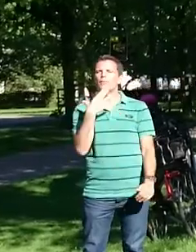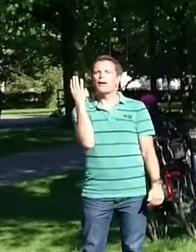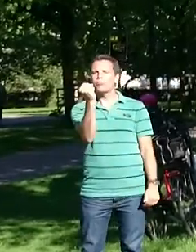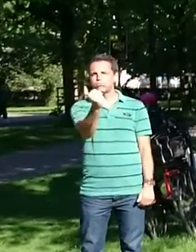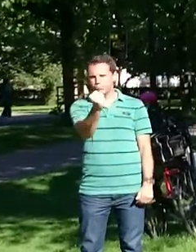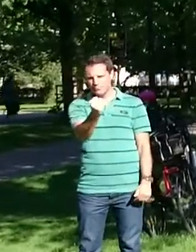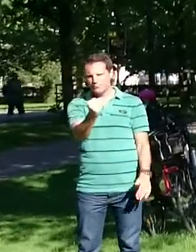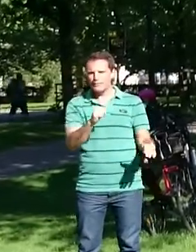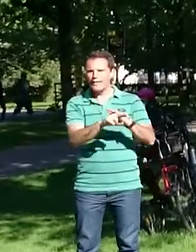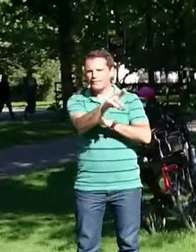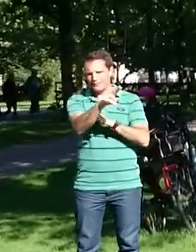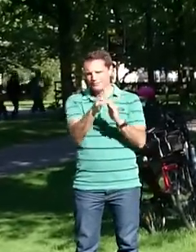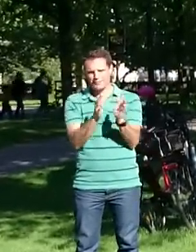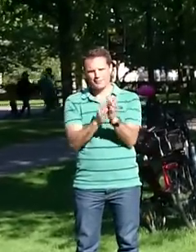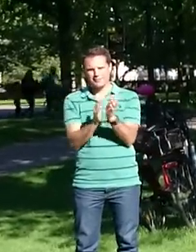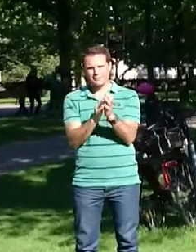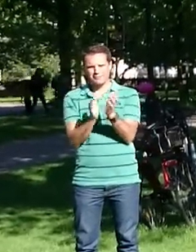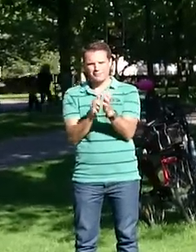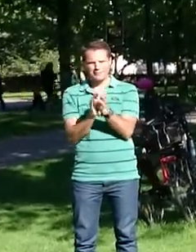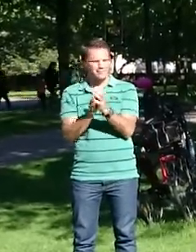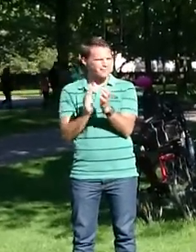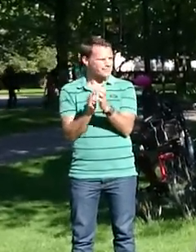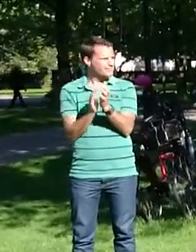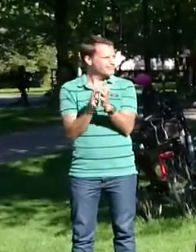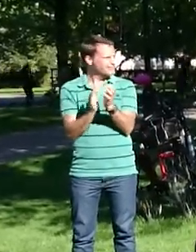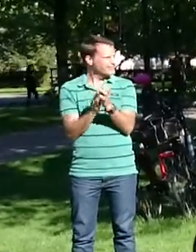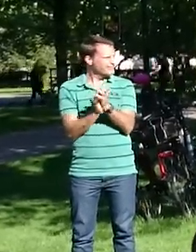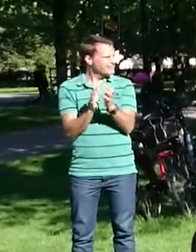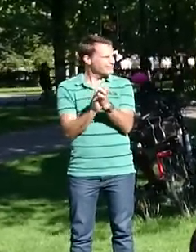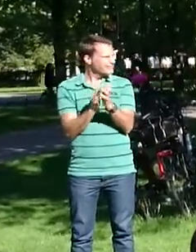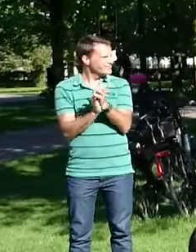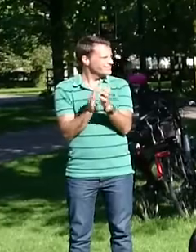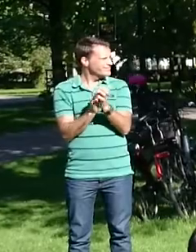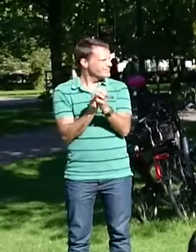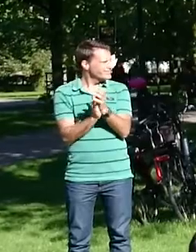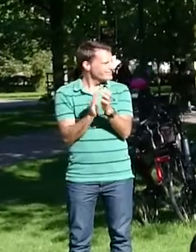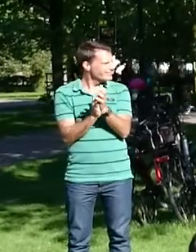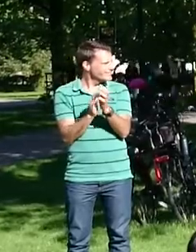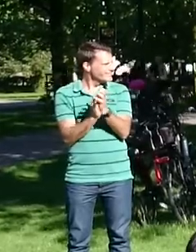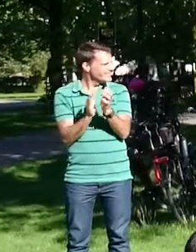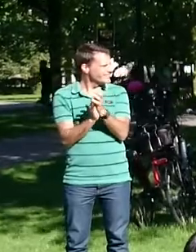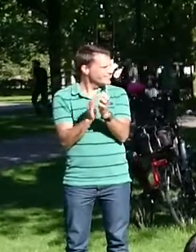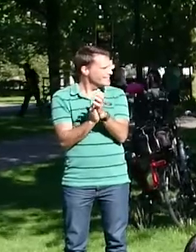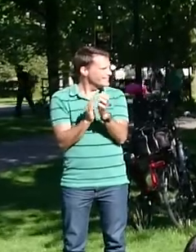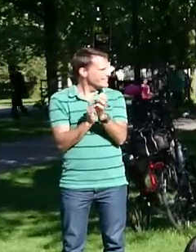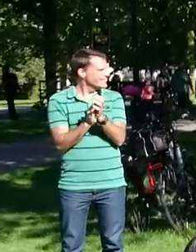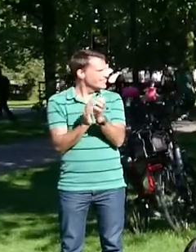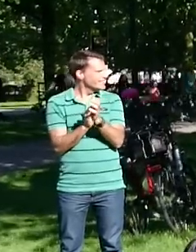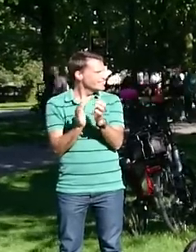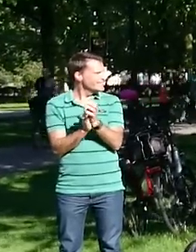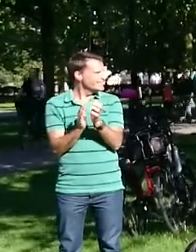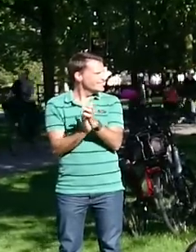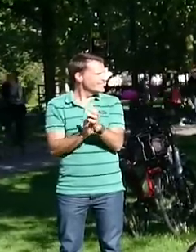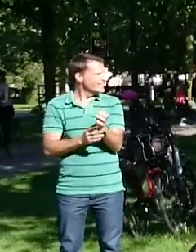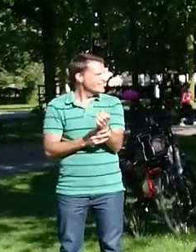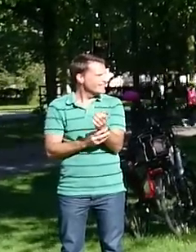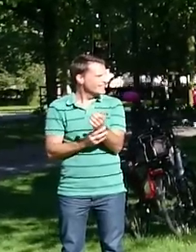[Jubel och applåder]